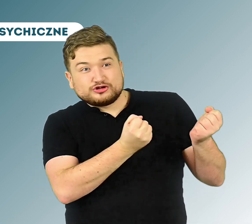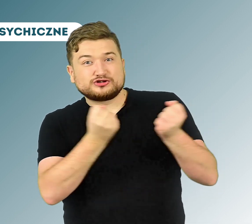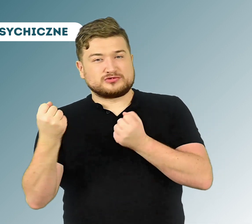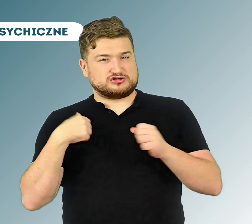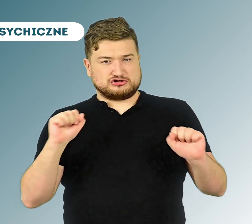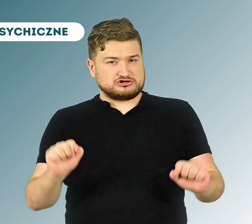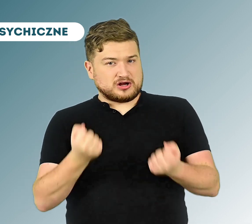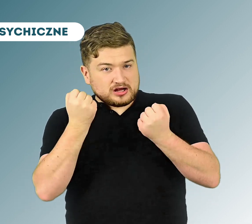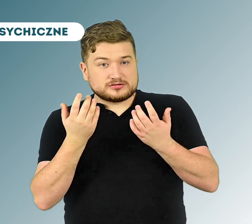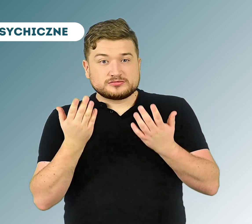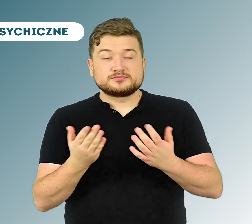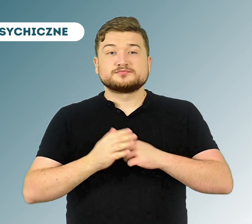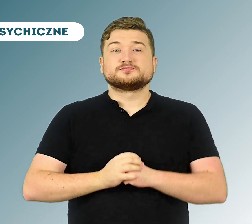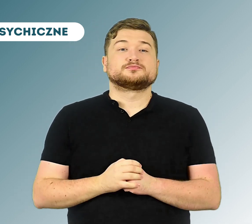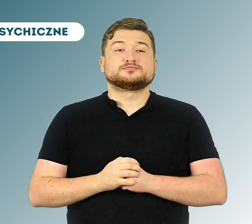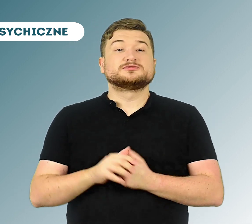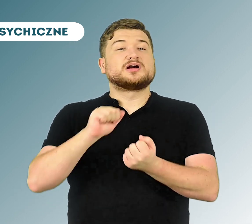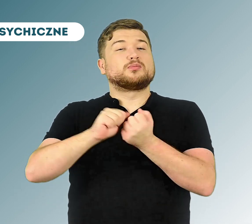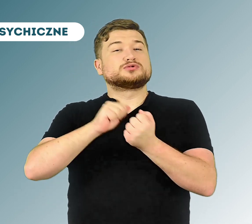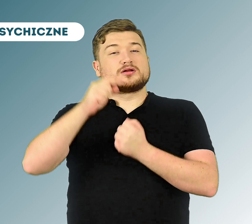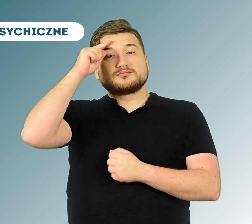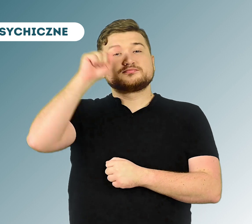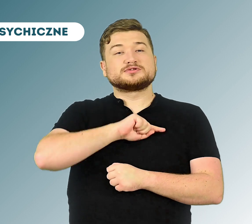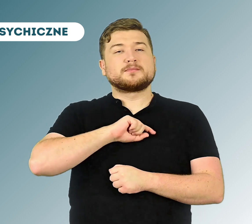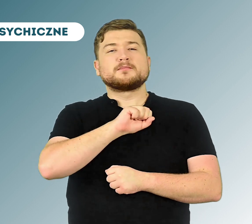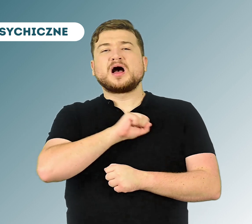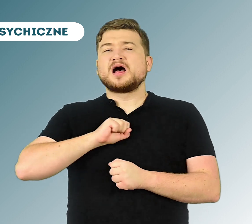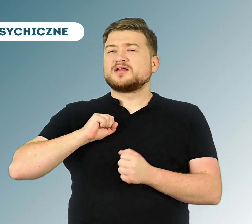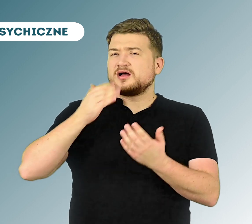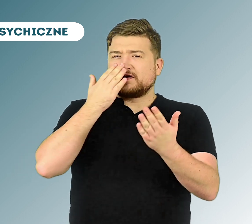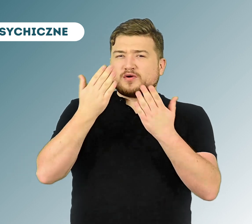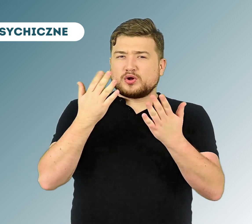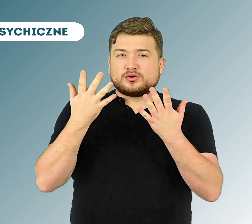dotkniętej nimi osoby. Jak badamy zaburzenia psychiczne?